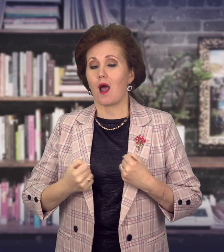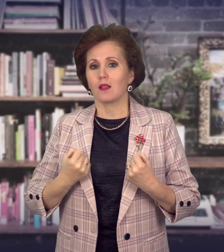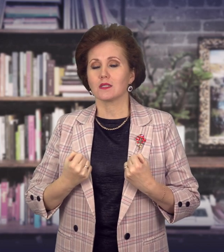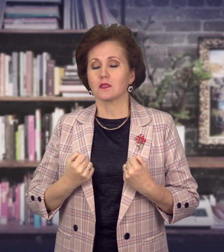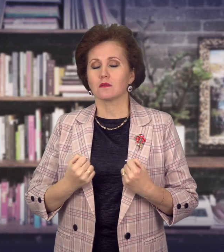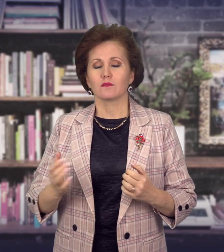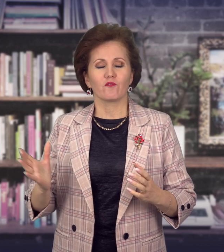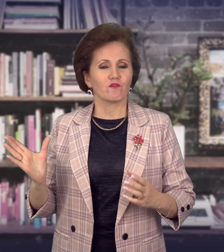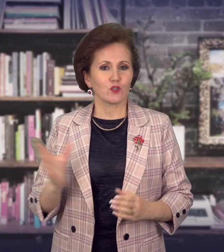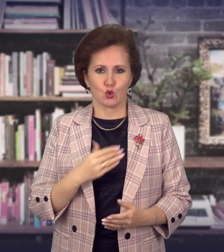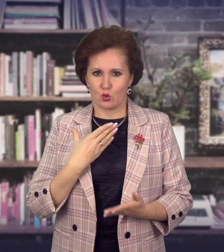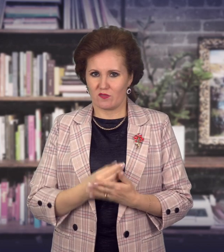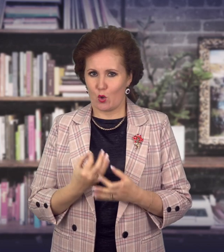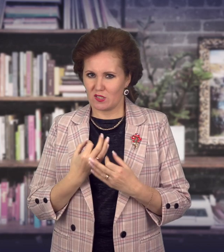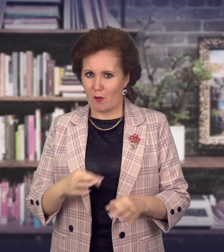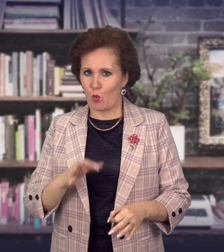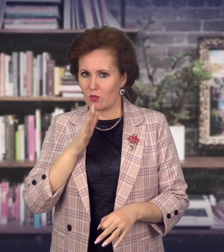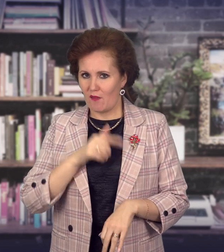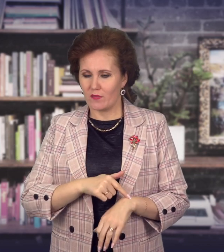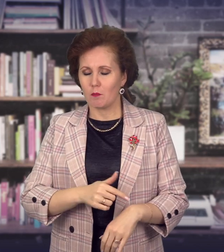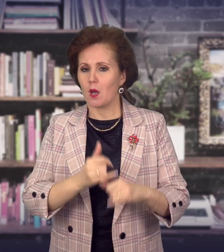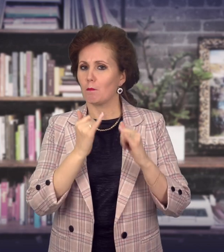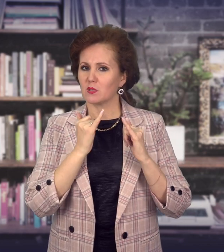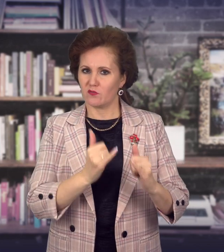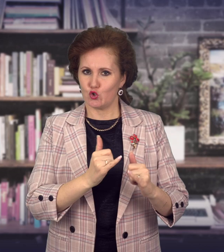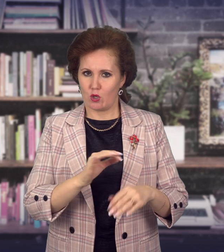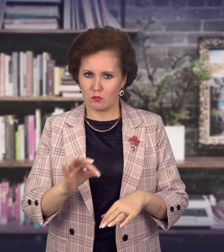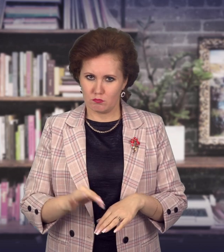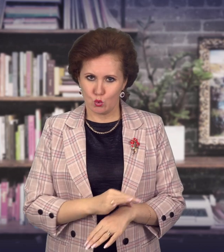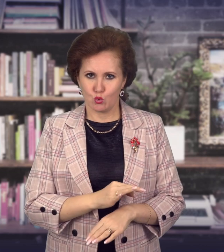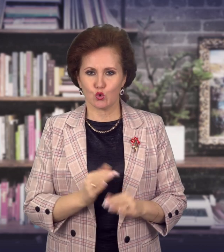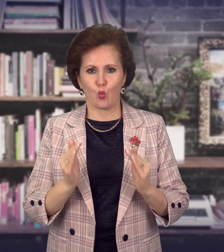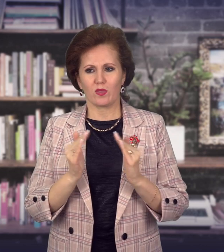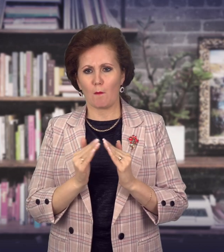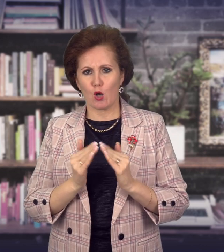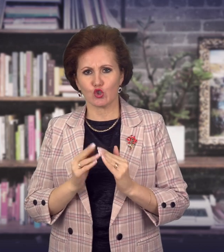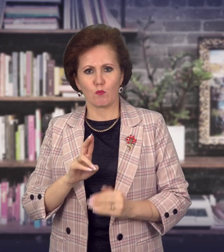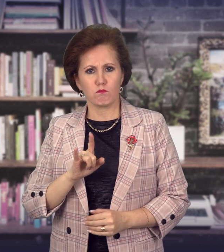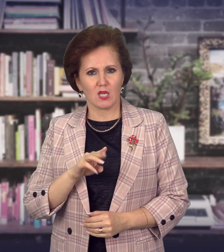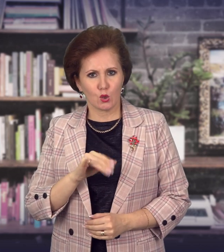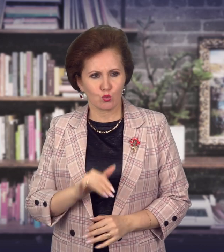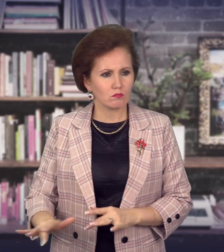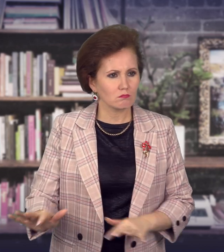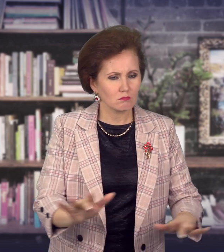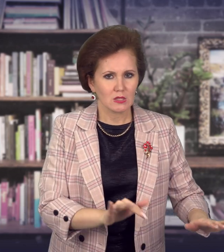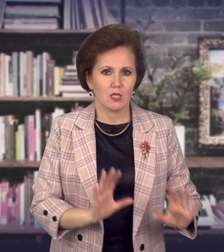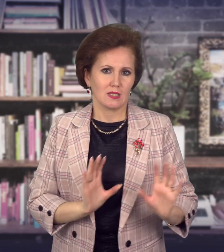старалась все свое свободное время посвящать мужу,